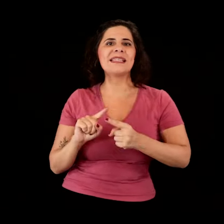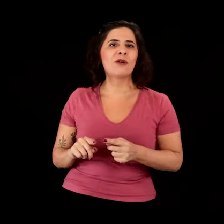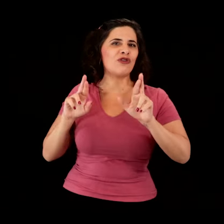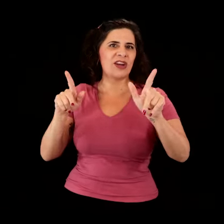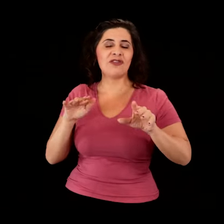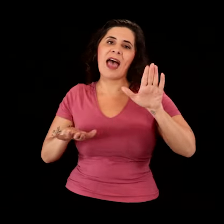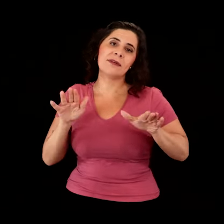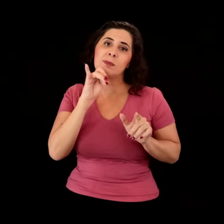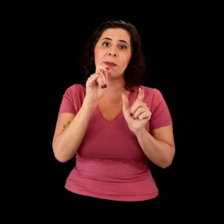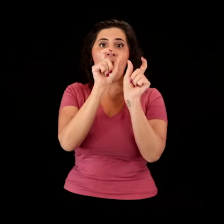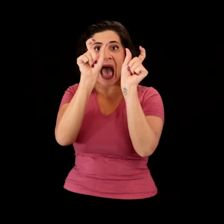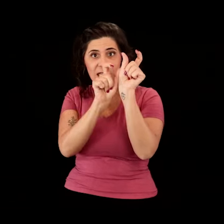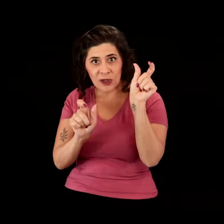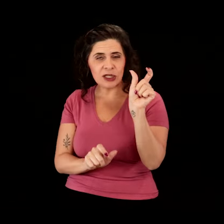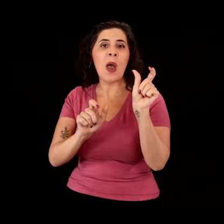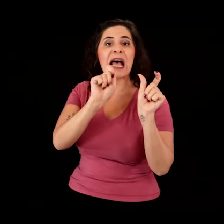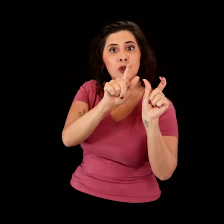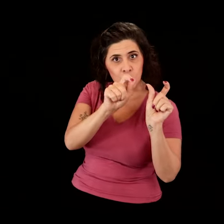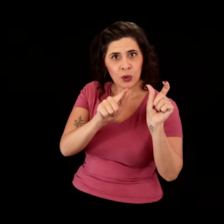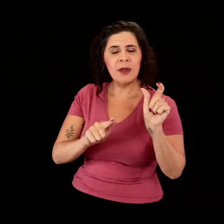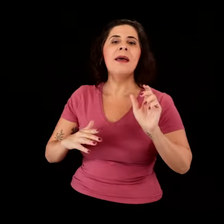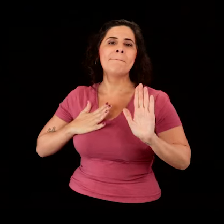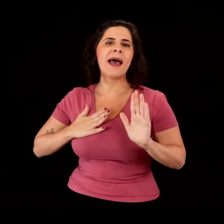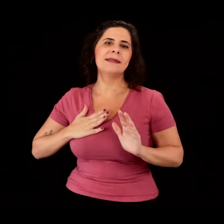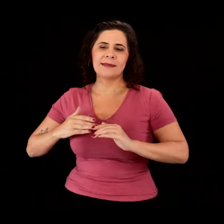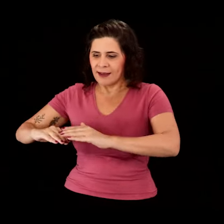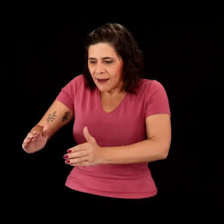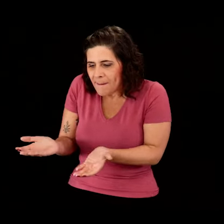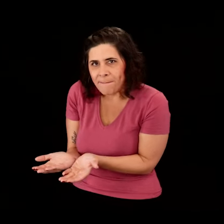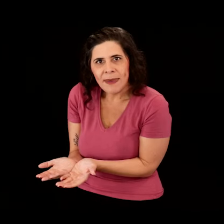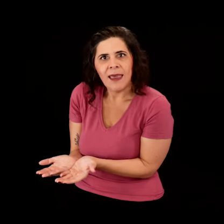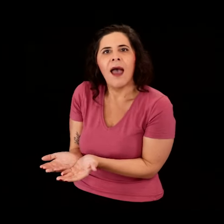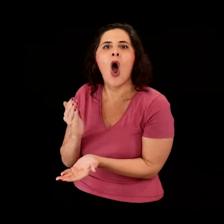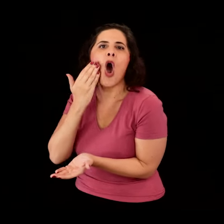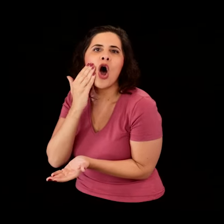Às vezes, os azulejos são azuis com a louça da pia rosa.